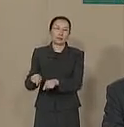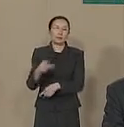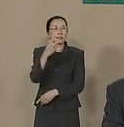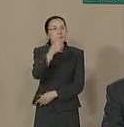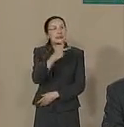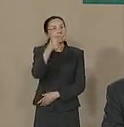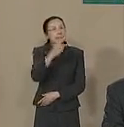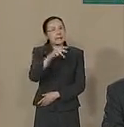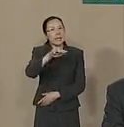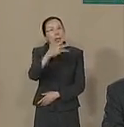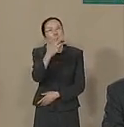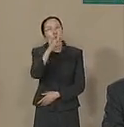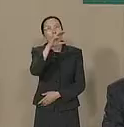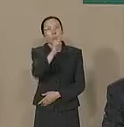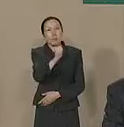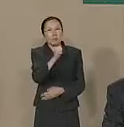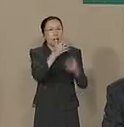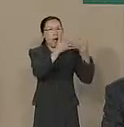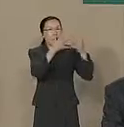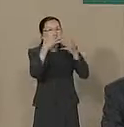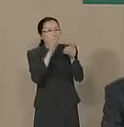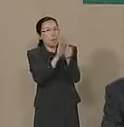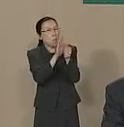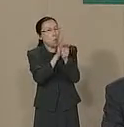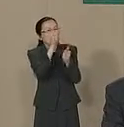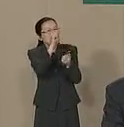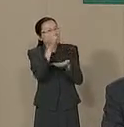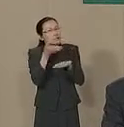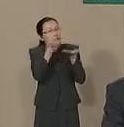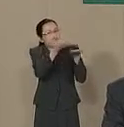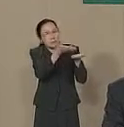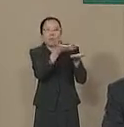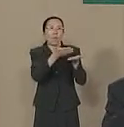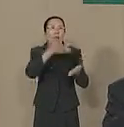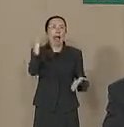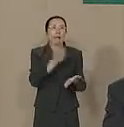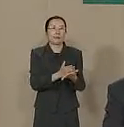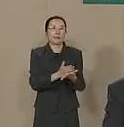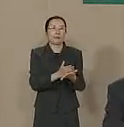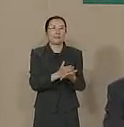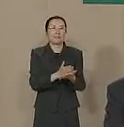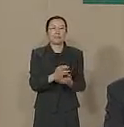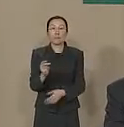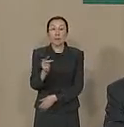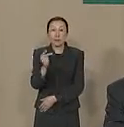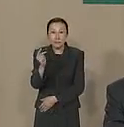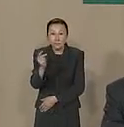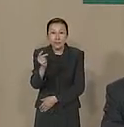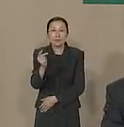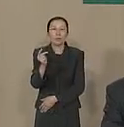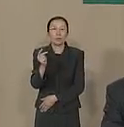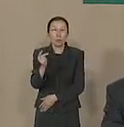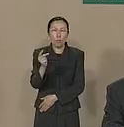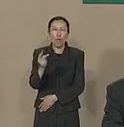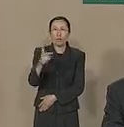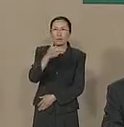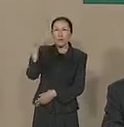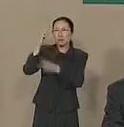米軍への思いやり予算は きっぱり 廃止します 第2は 大企業と大資産家への行き過ぎた